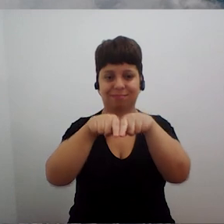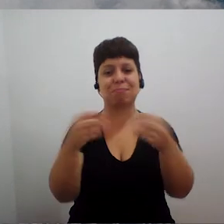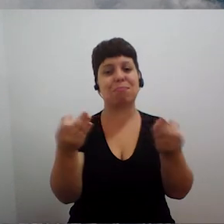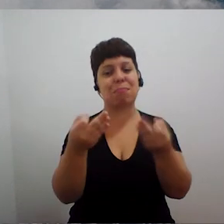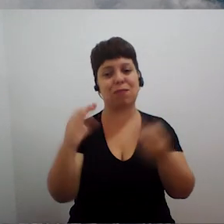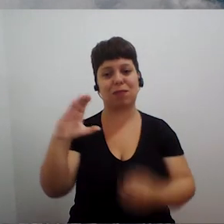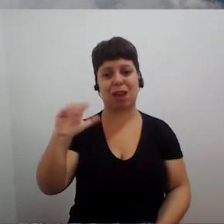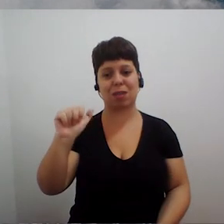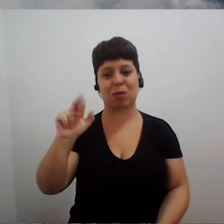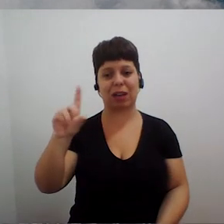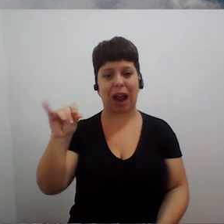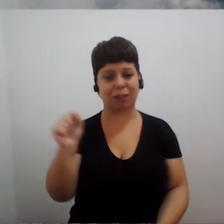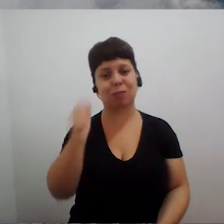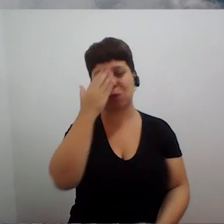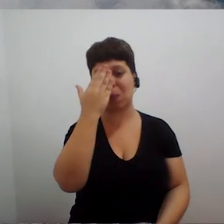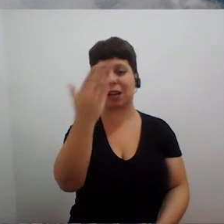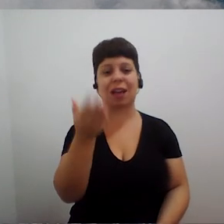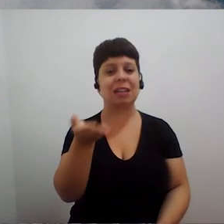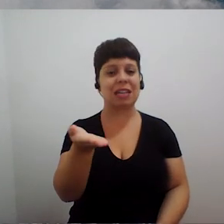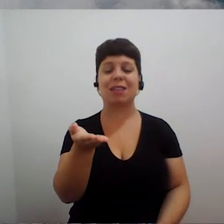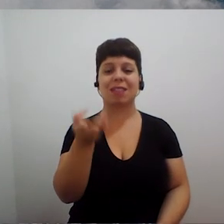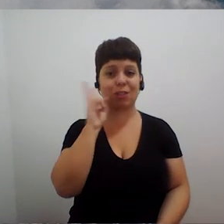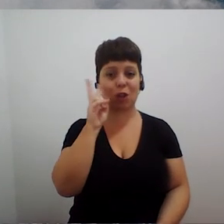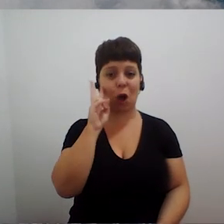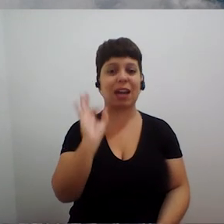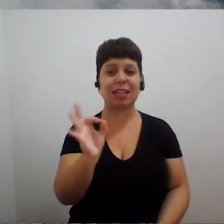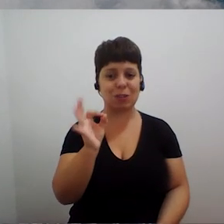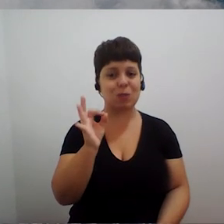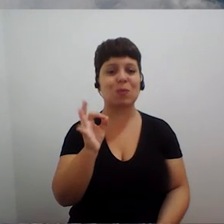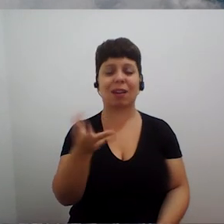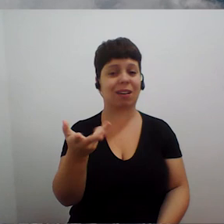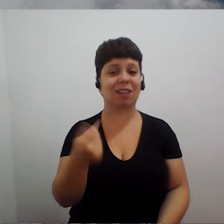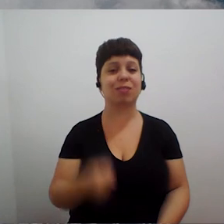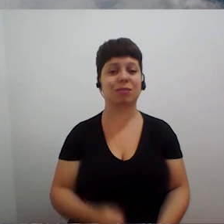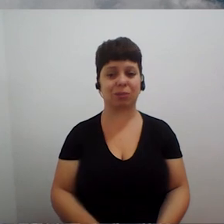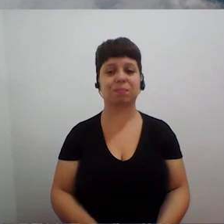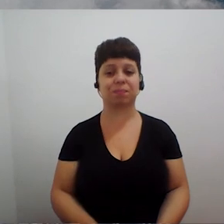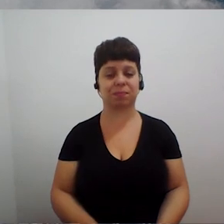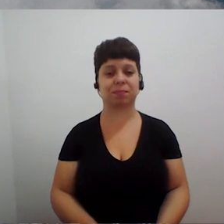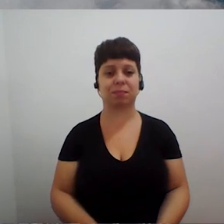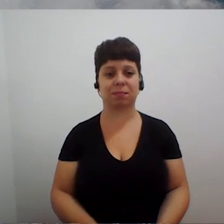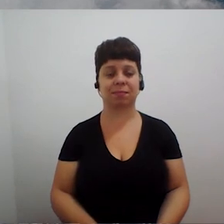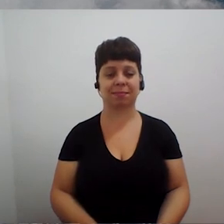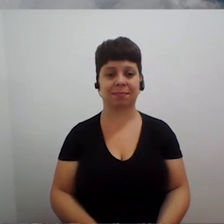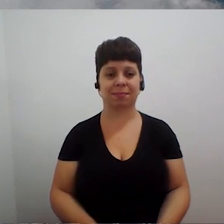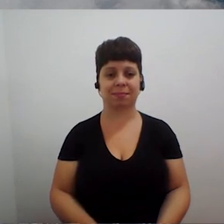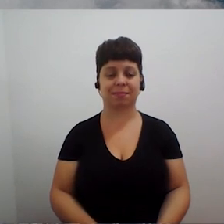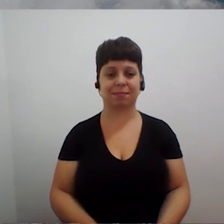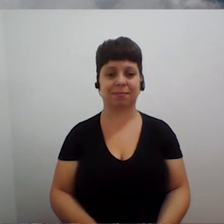Perfeito Carlos, muito obrigado essa história é incrível né incrível como que a gente faz